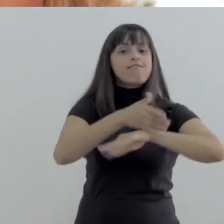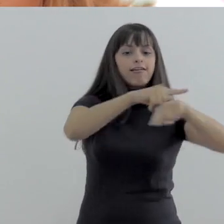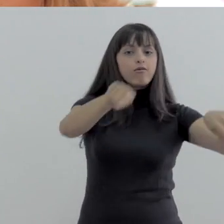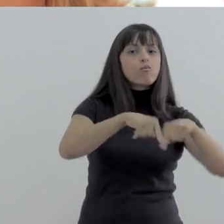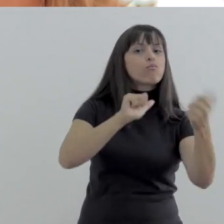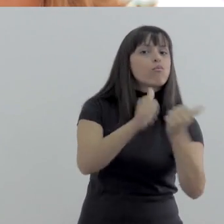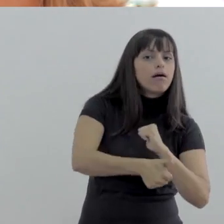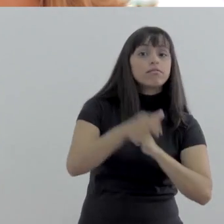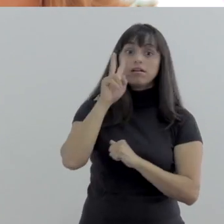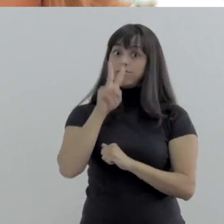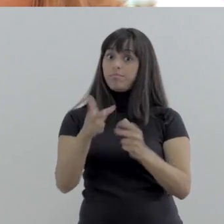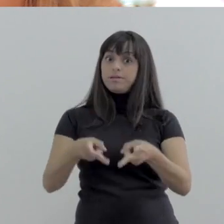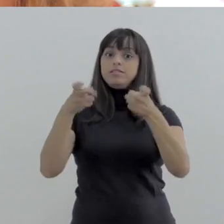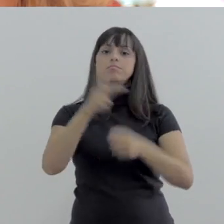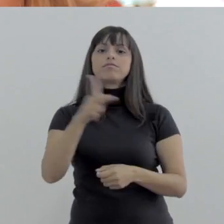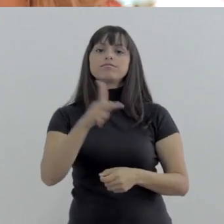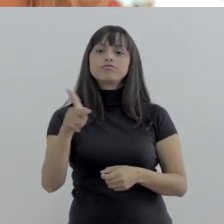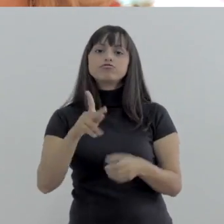E hoje a gente vê esse professor mais à vontade.